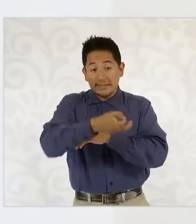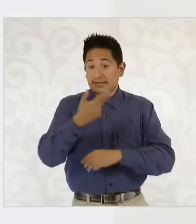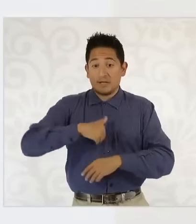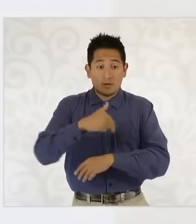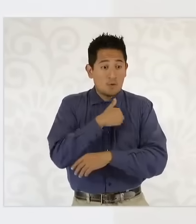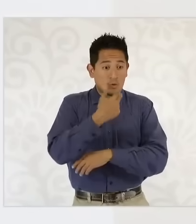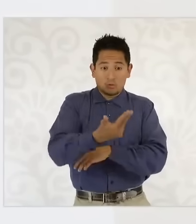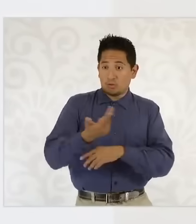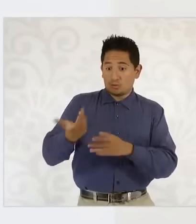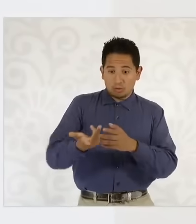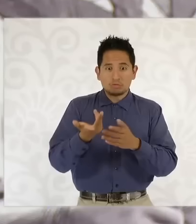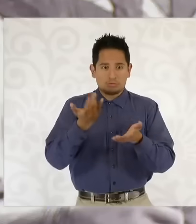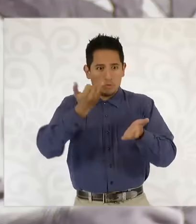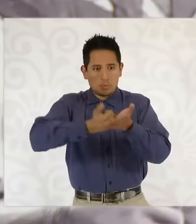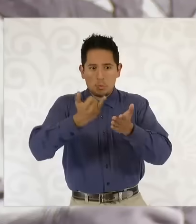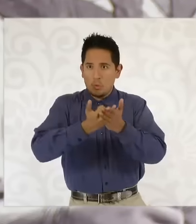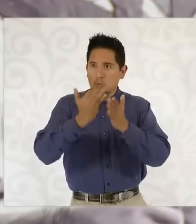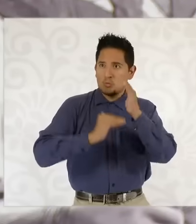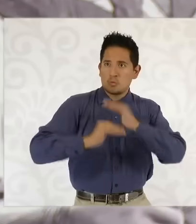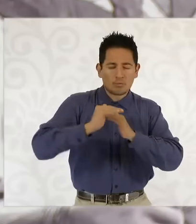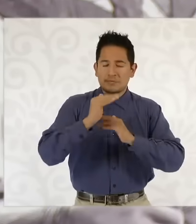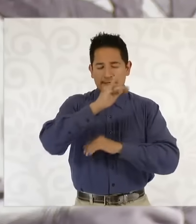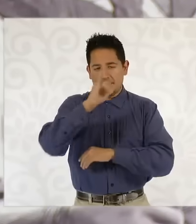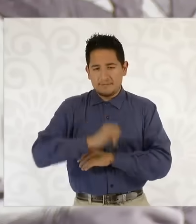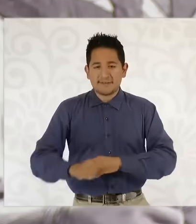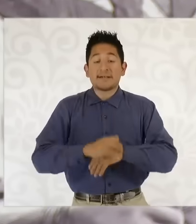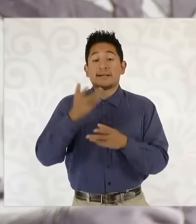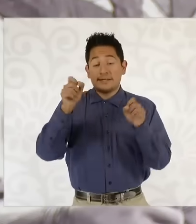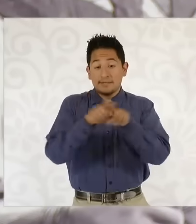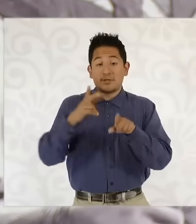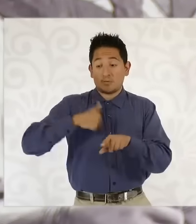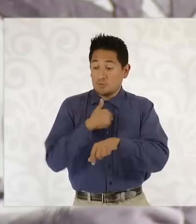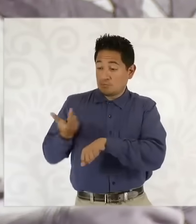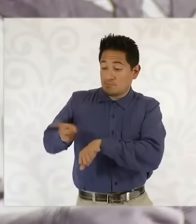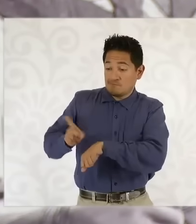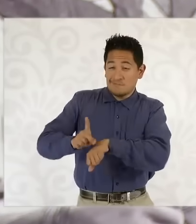Y para lograrlo, estamos trabajando todos los días en consolidar lo que es importantísimo para el